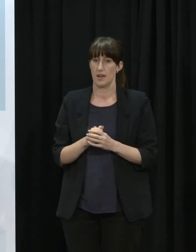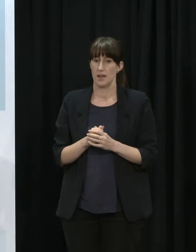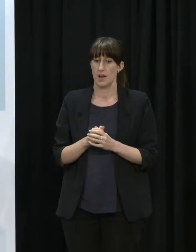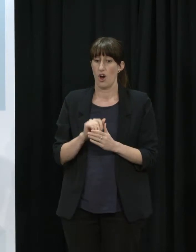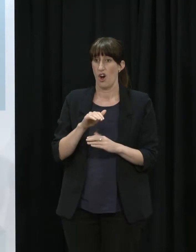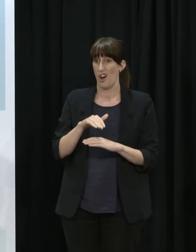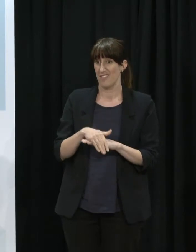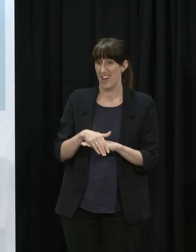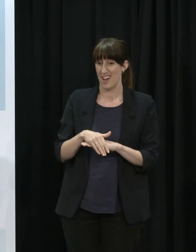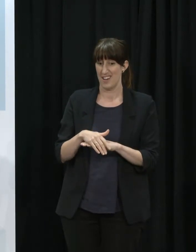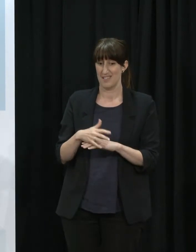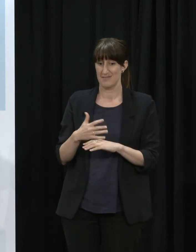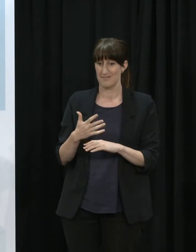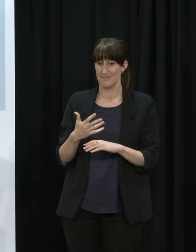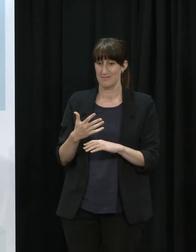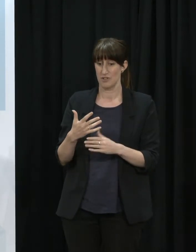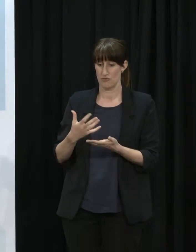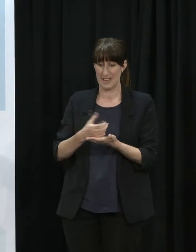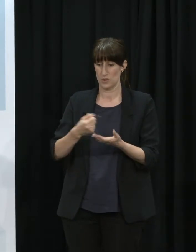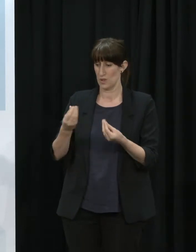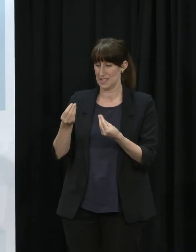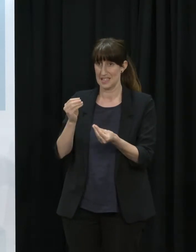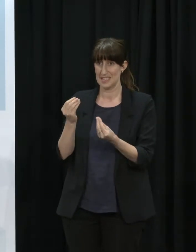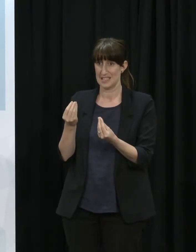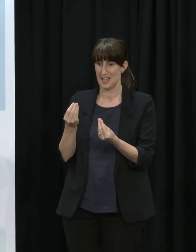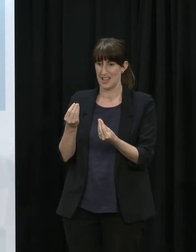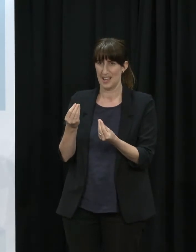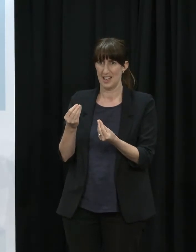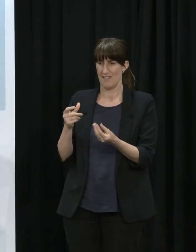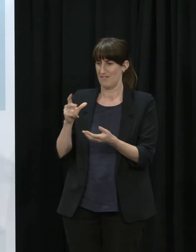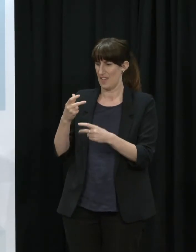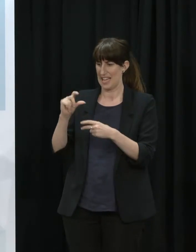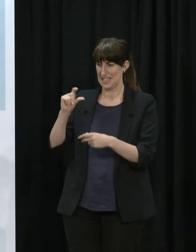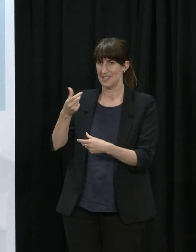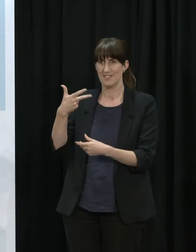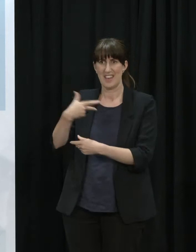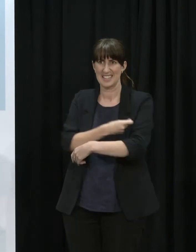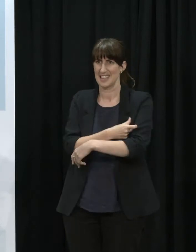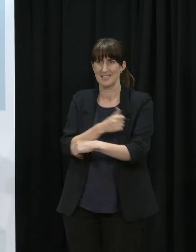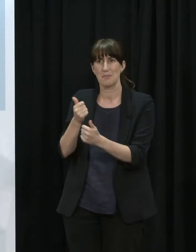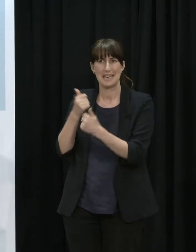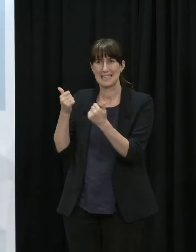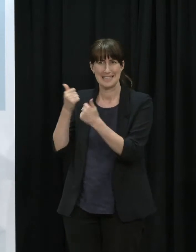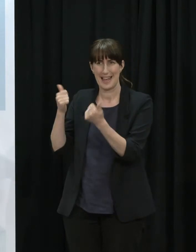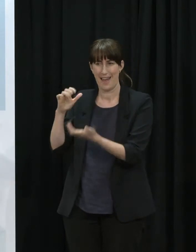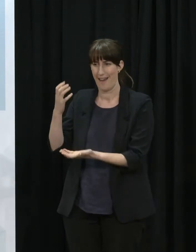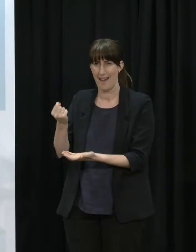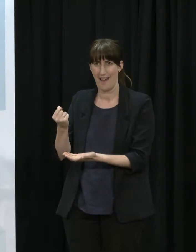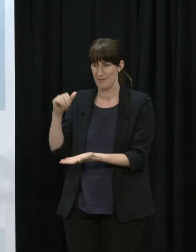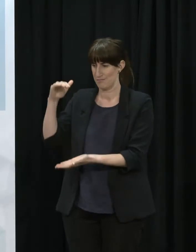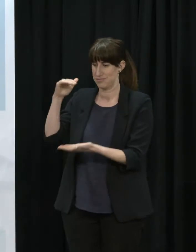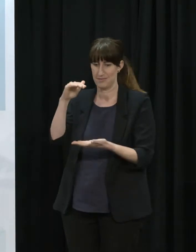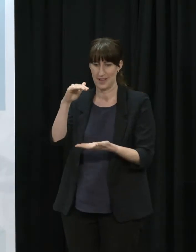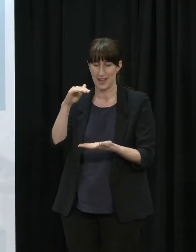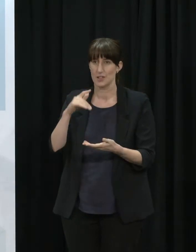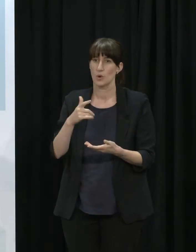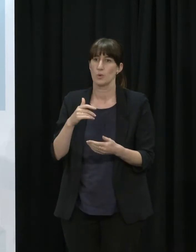te whanau ki te whakaki i tera waahi kua noho ki reira nga korero tika, nga korero pono mo